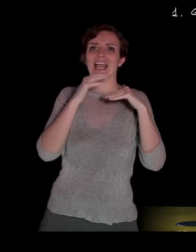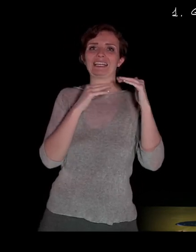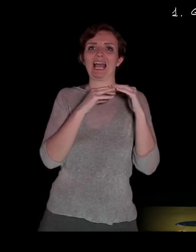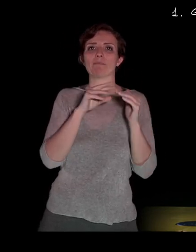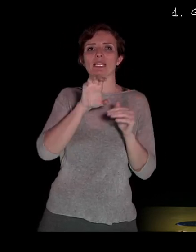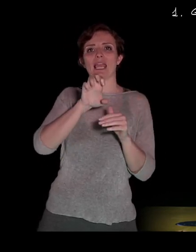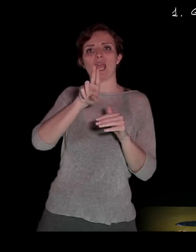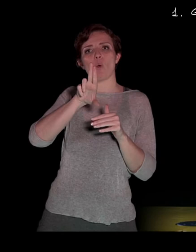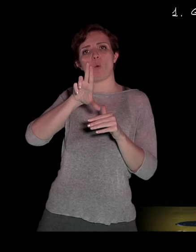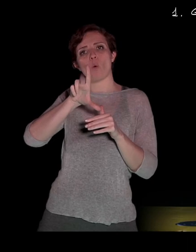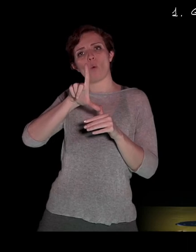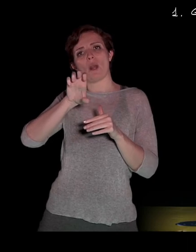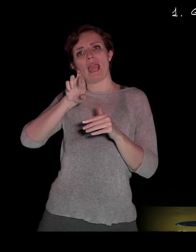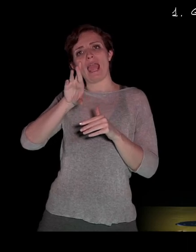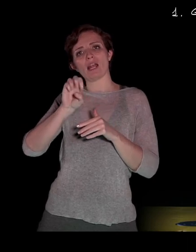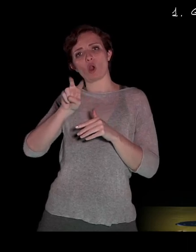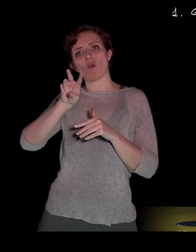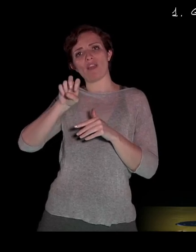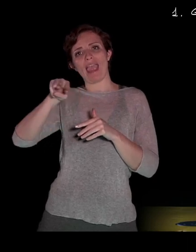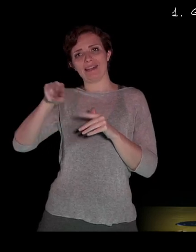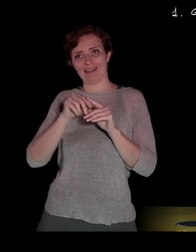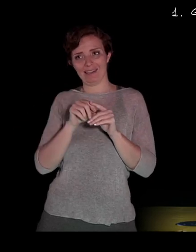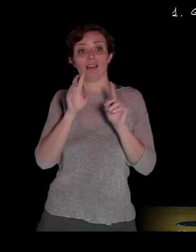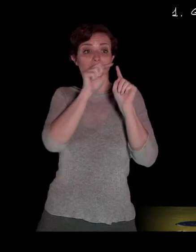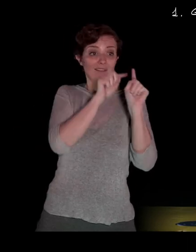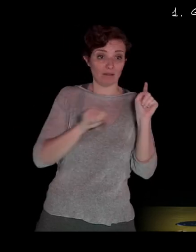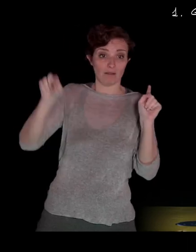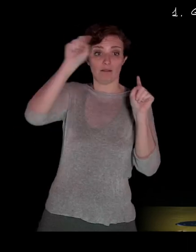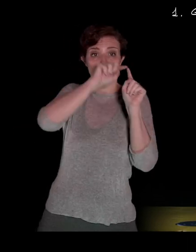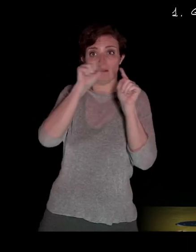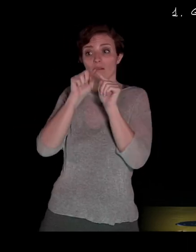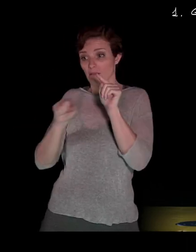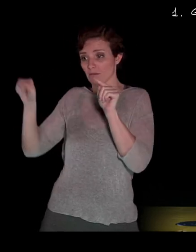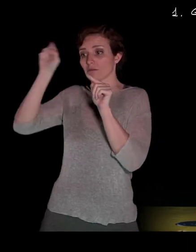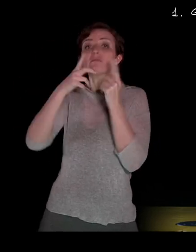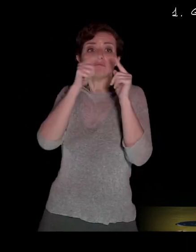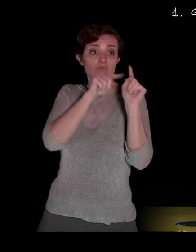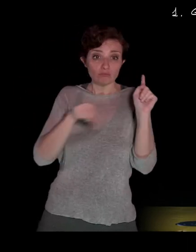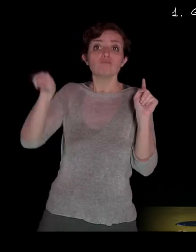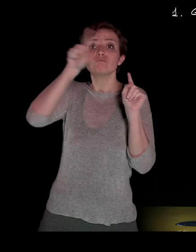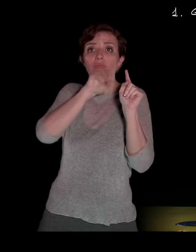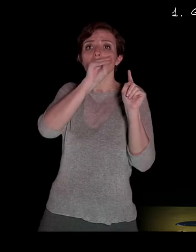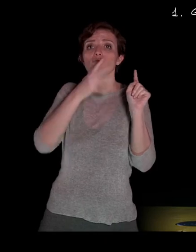all'interno delle quali troviamo i nostri elementi. Per esempio, se indichiamo che l'insieme 'A'...